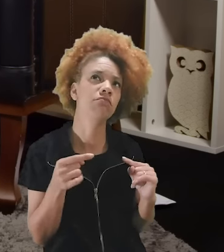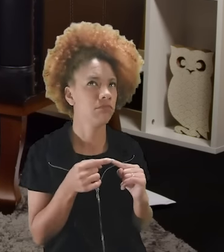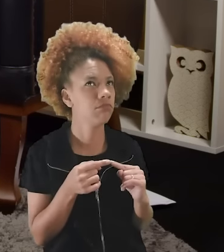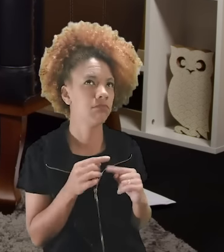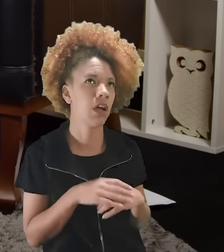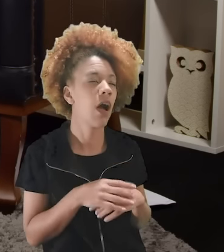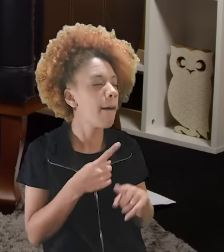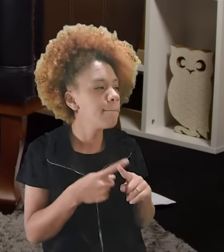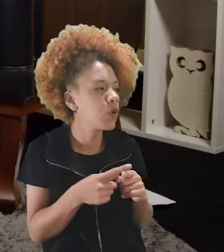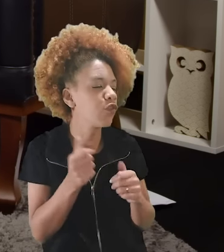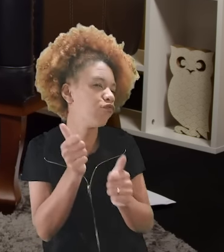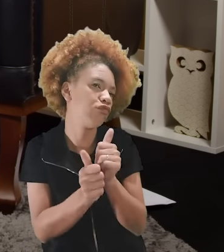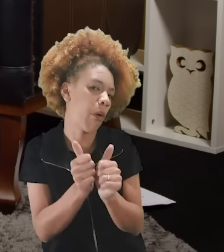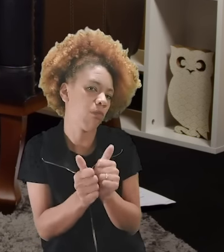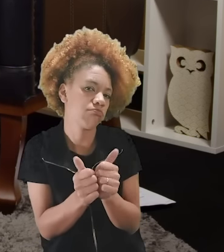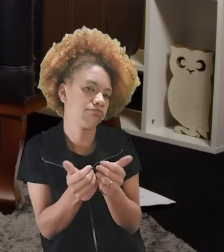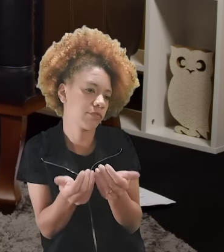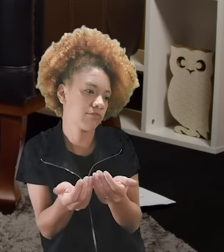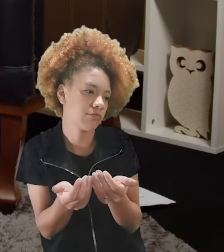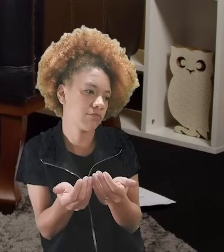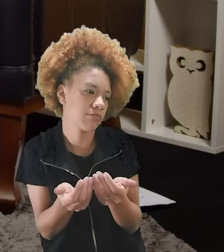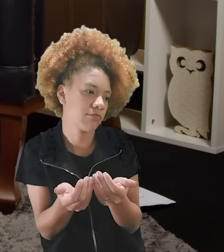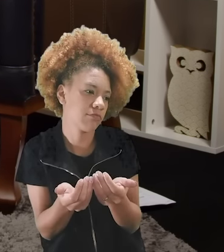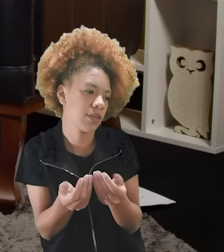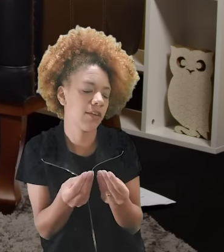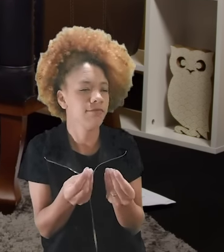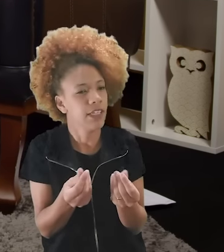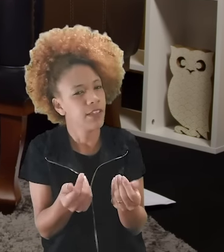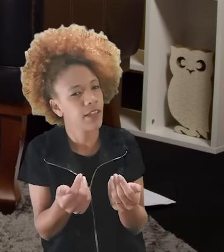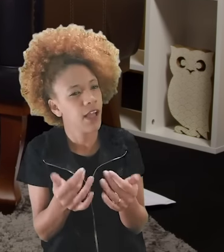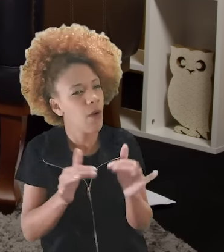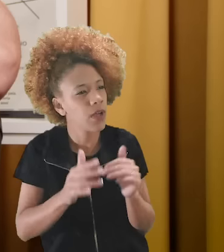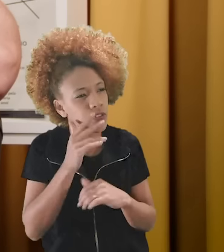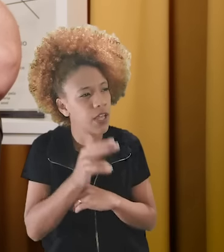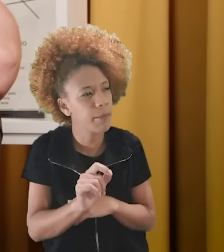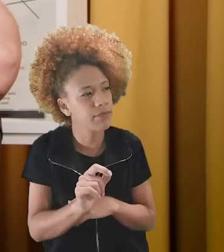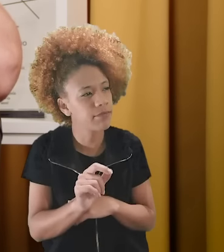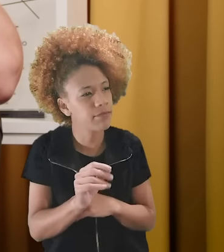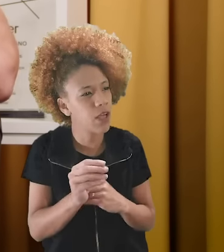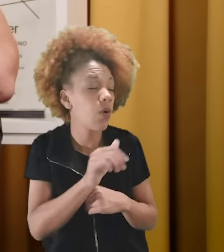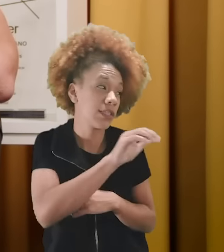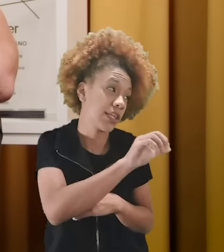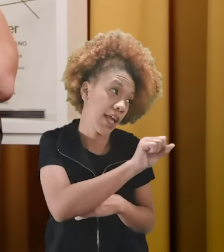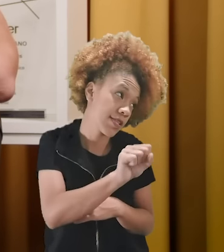né porque o o futebol querendo ou não é não não que ele acho que ele é mais o o o CS ele é mais